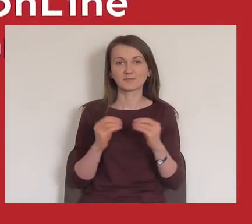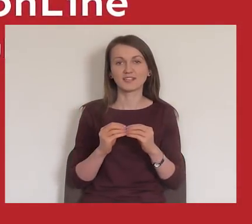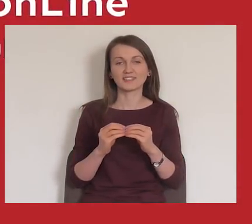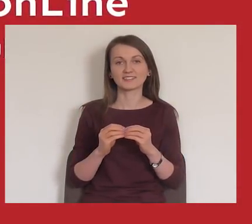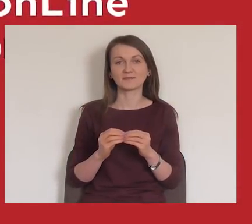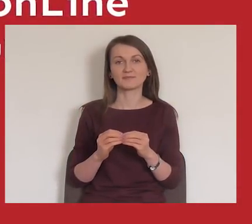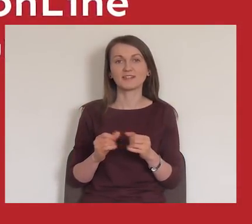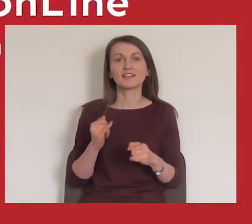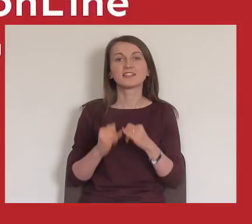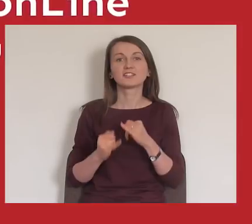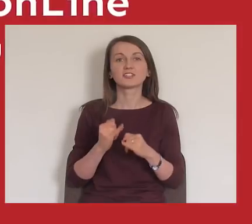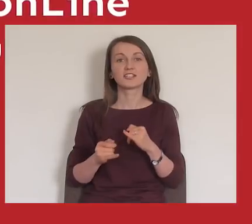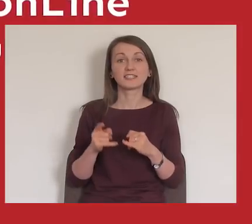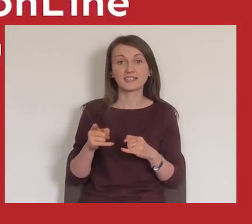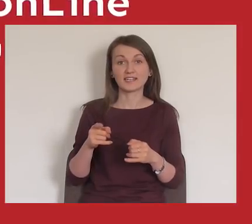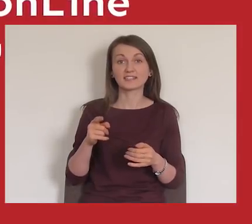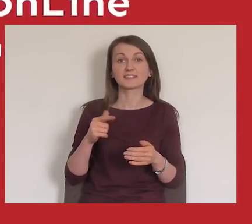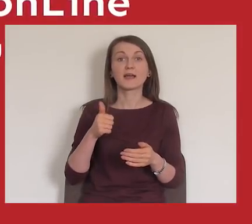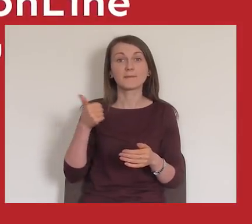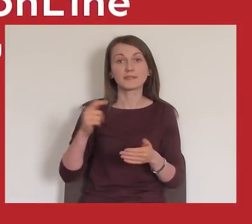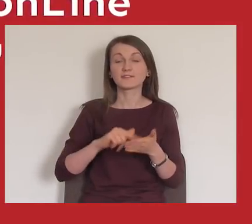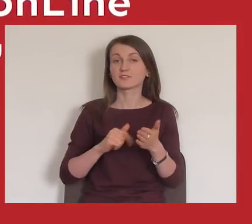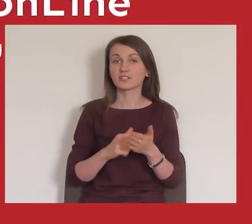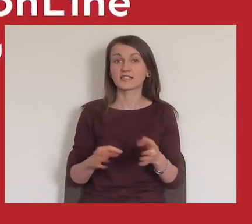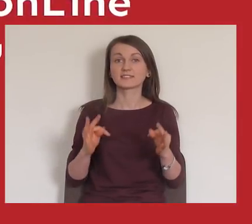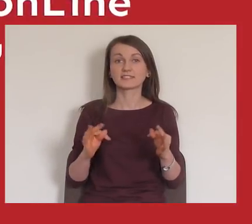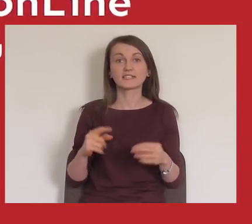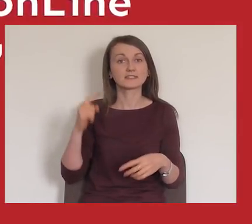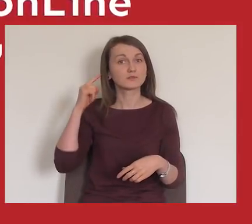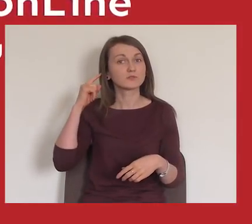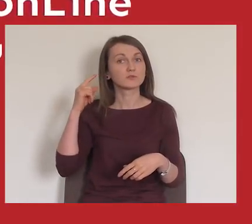Jeśli to twój pierwszy raz, teraz będziesz mógł usłyszeć krótkie wyjaśnienie,